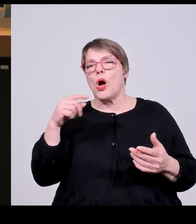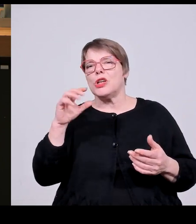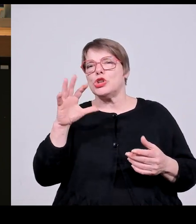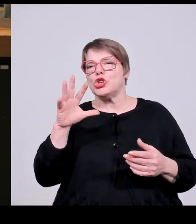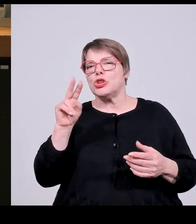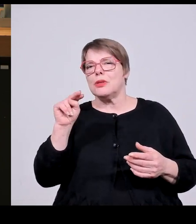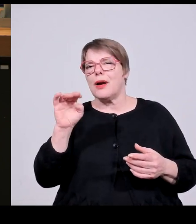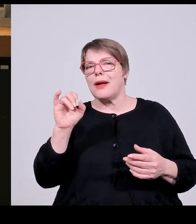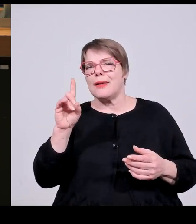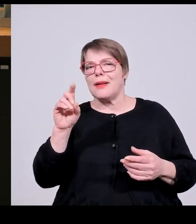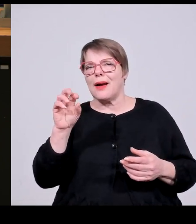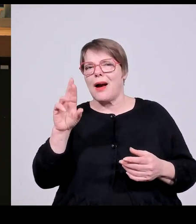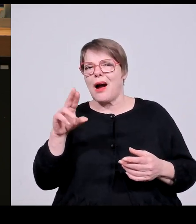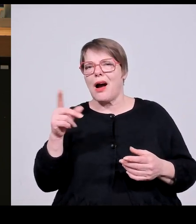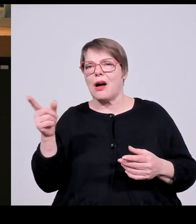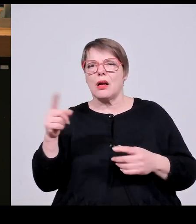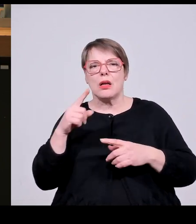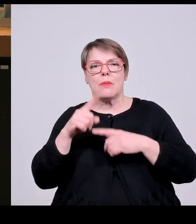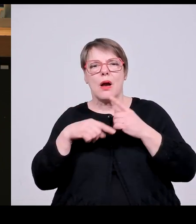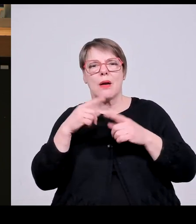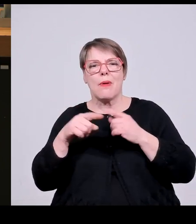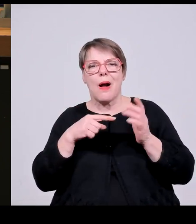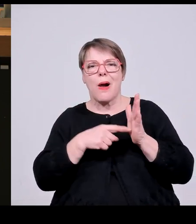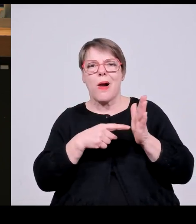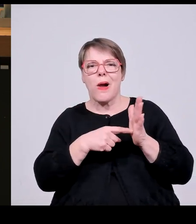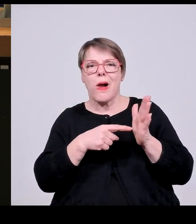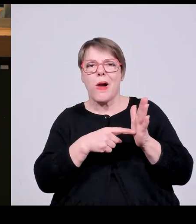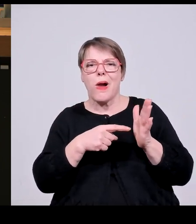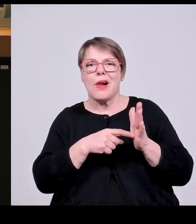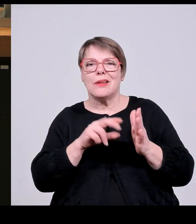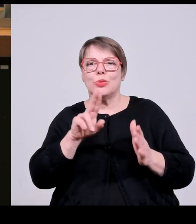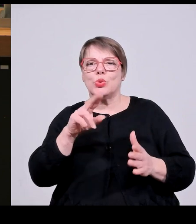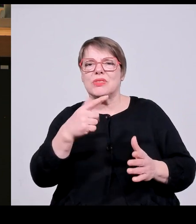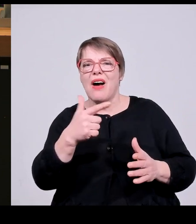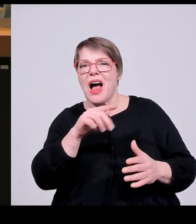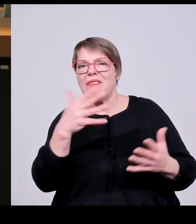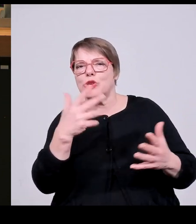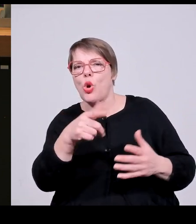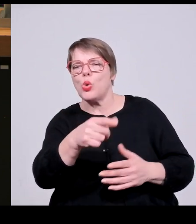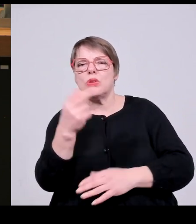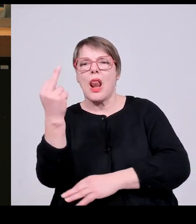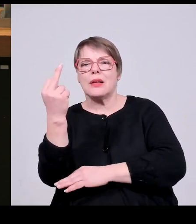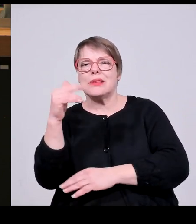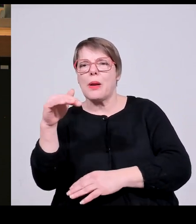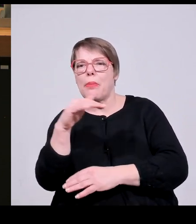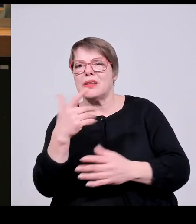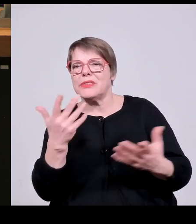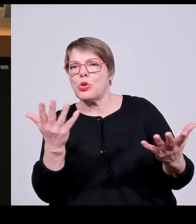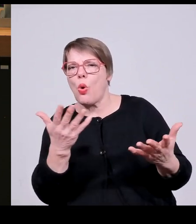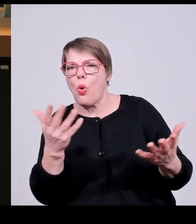ernst meinen, dass Sie sich wirklich darum sorgen, dass die Menschen jetzt für eine super lange Zeit den Verkehr in den